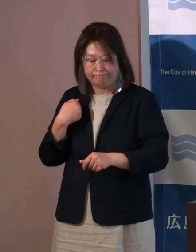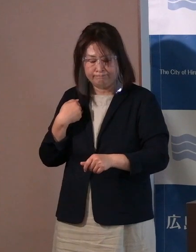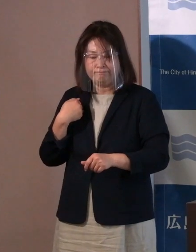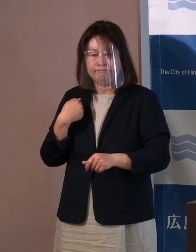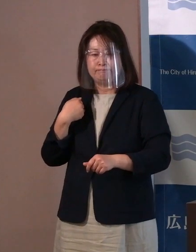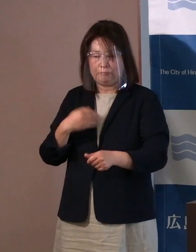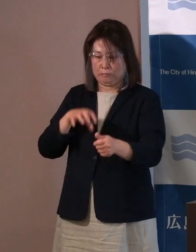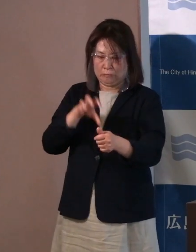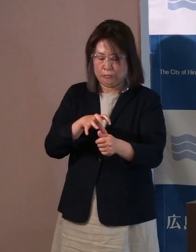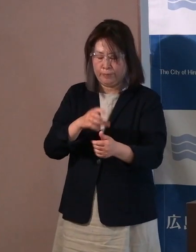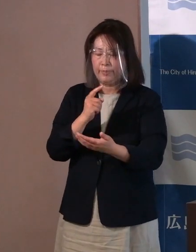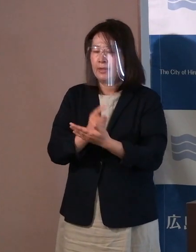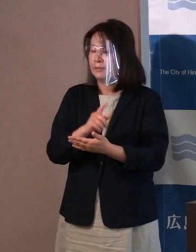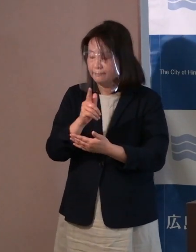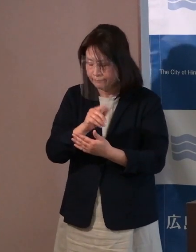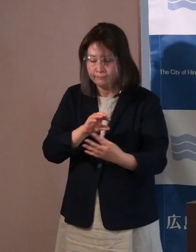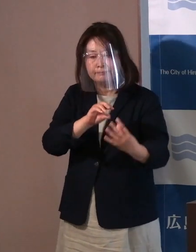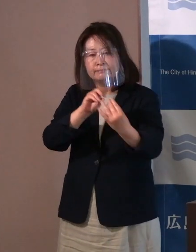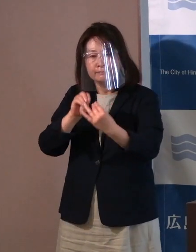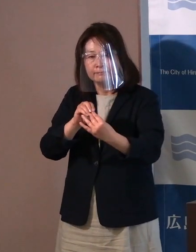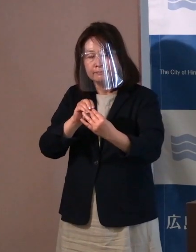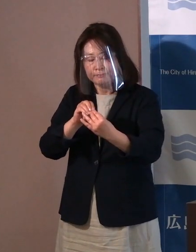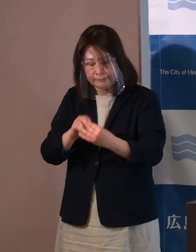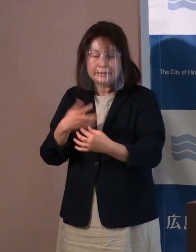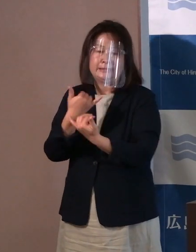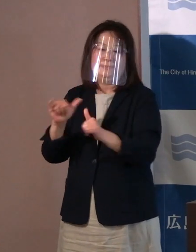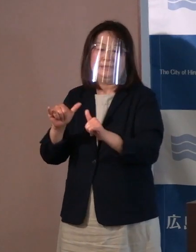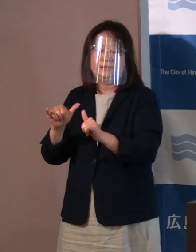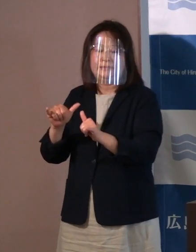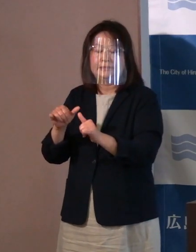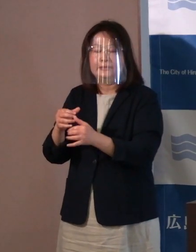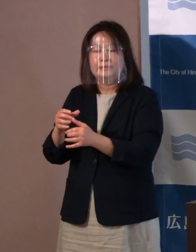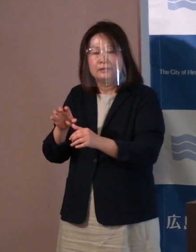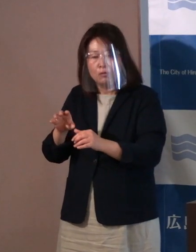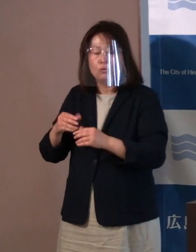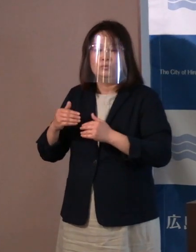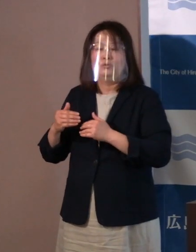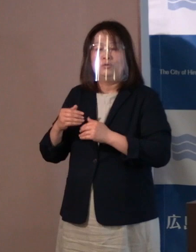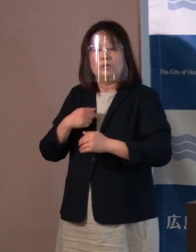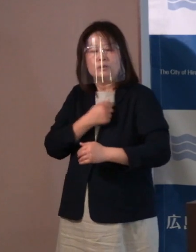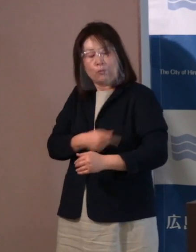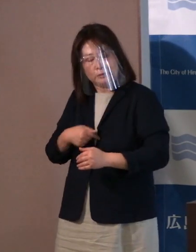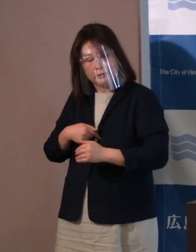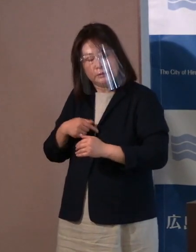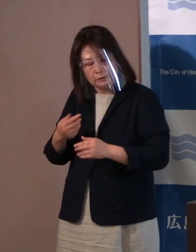考えていただければ市民社会の動きと 合致するんじゃないかというふうな｡